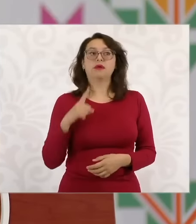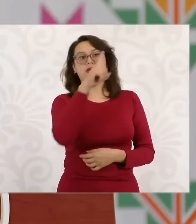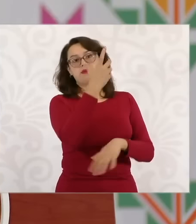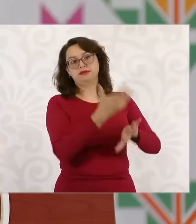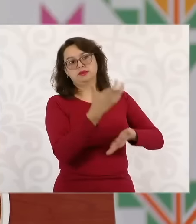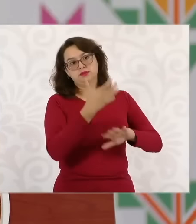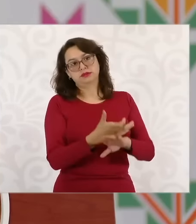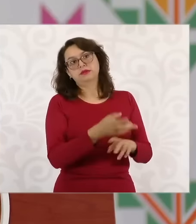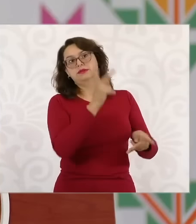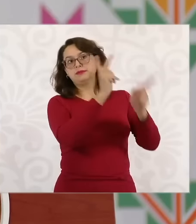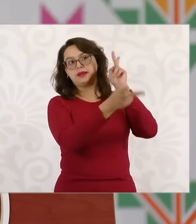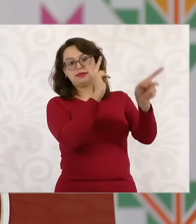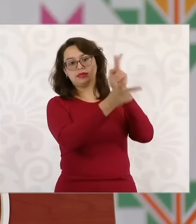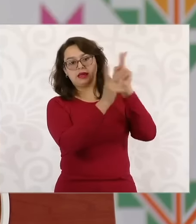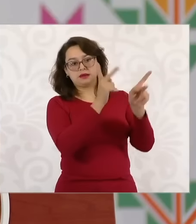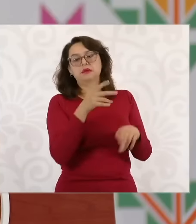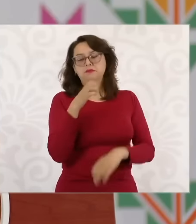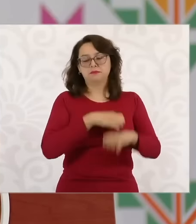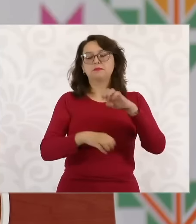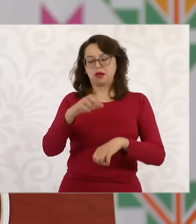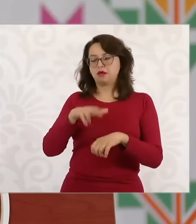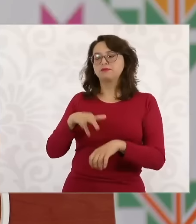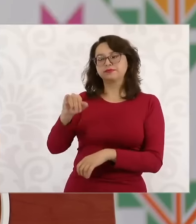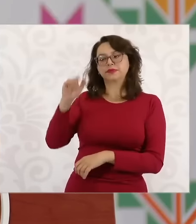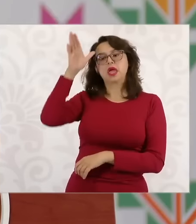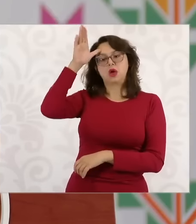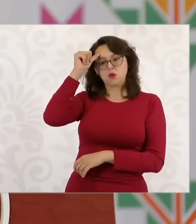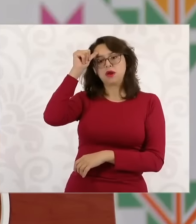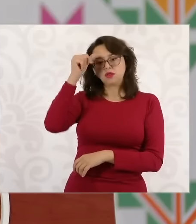de los Estados Unidos, pero en principio estuvo de acuerdo en que se promueva que se